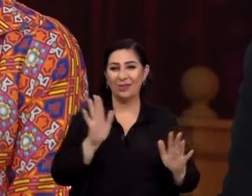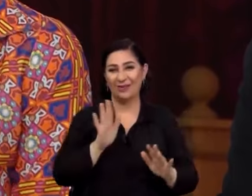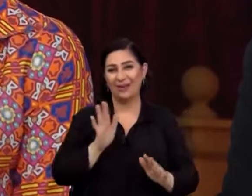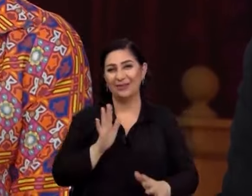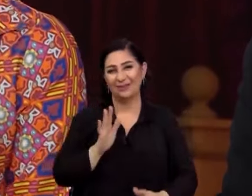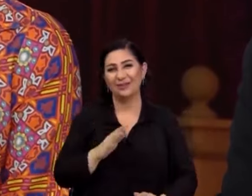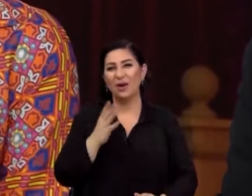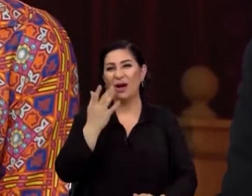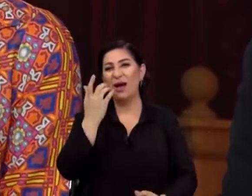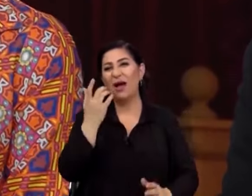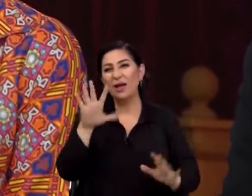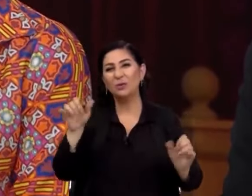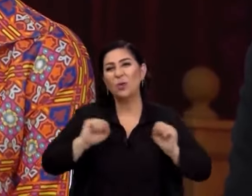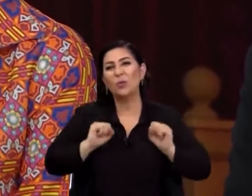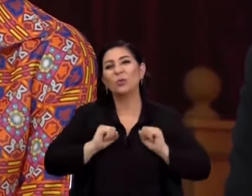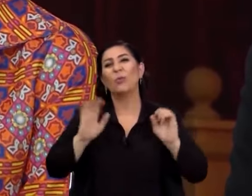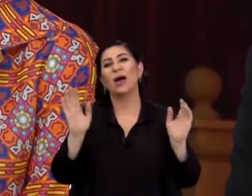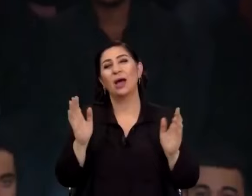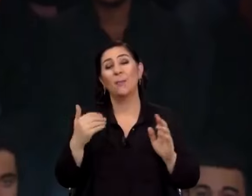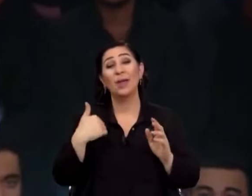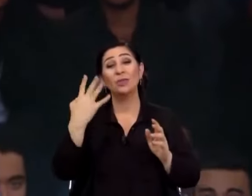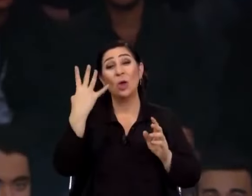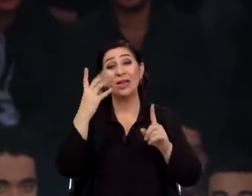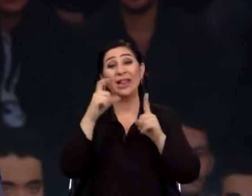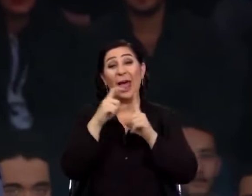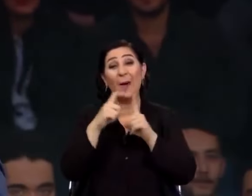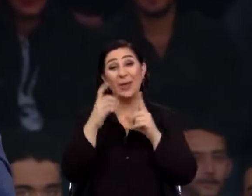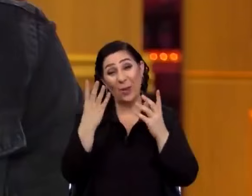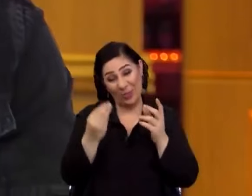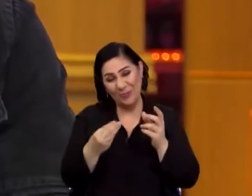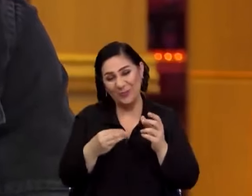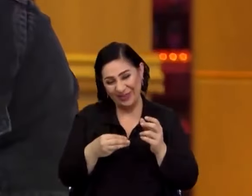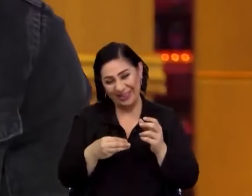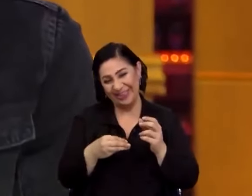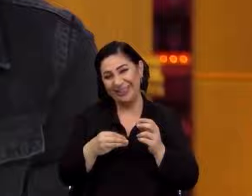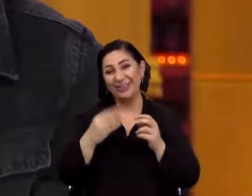kadar da ürkütmeyin herkesi Ben dört kere damat oldum 4 kere damat oldum